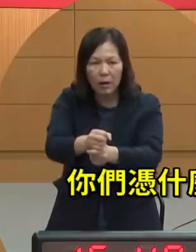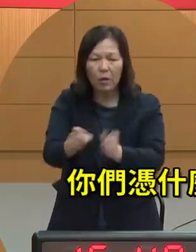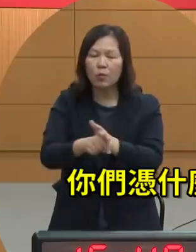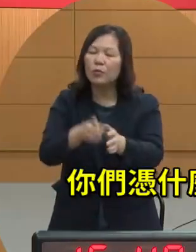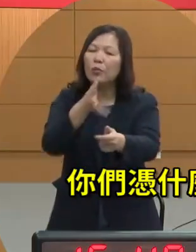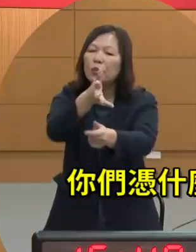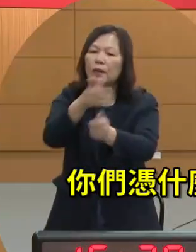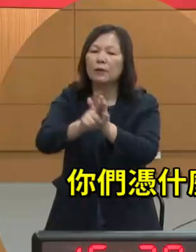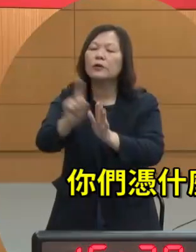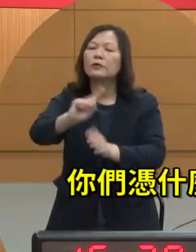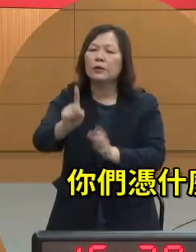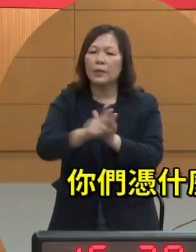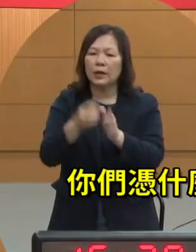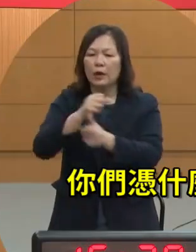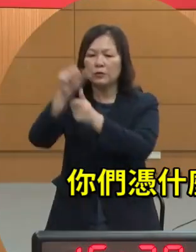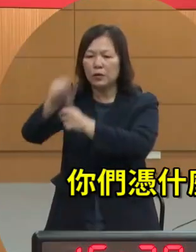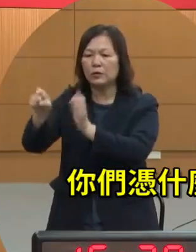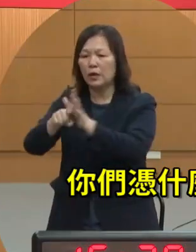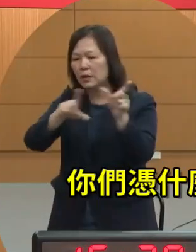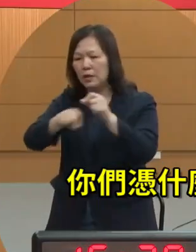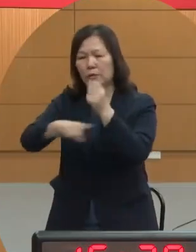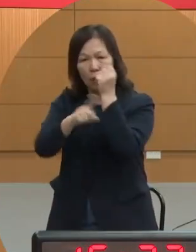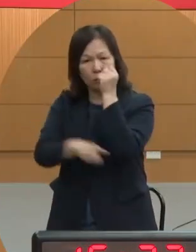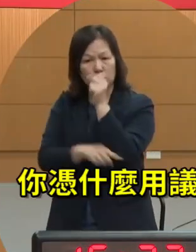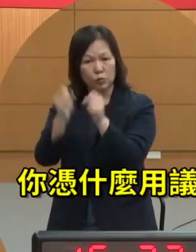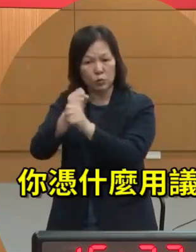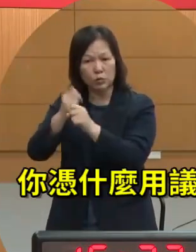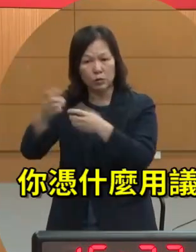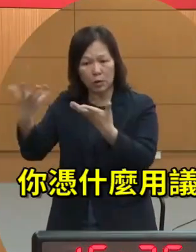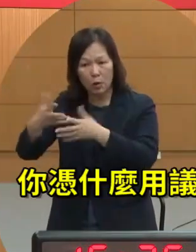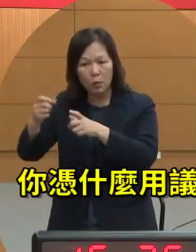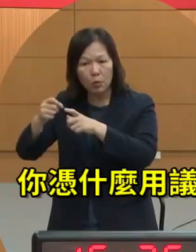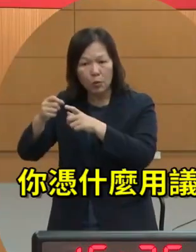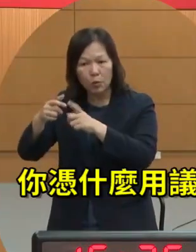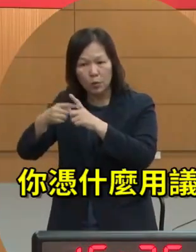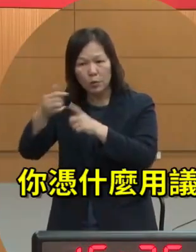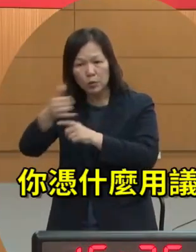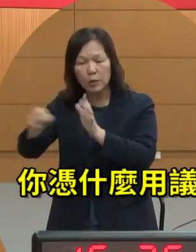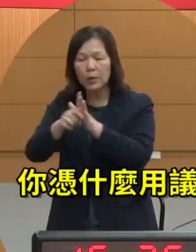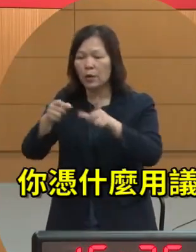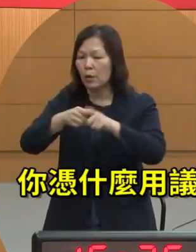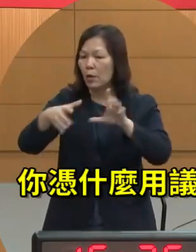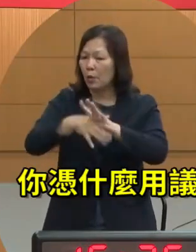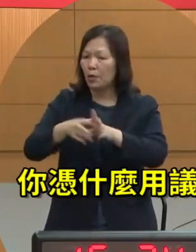你們憑什麼懲處一個依法行政的公務員 你憑什麼用議會的公文說 要懲處這樣的公務員